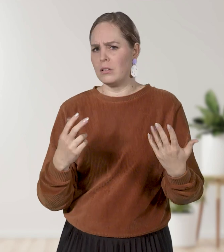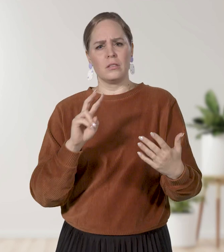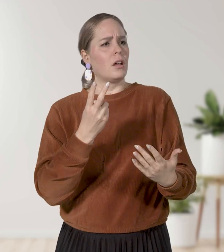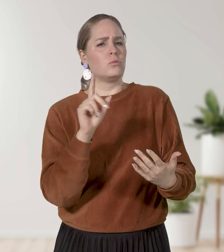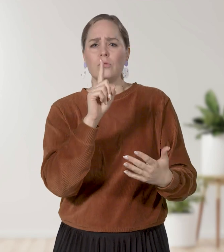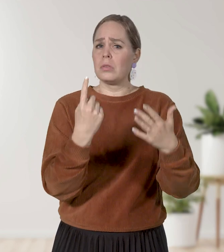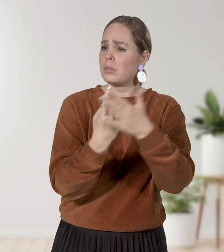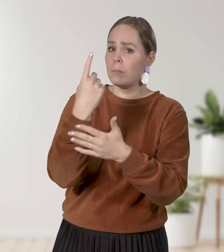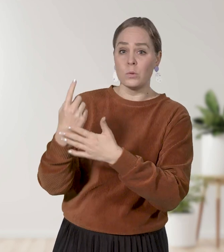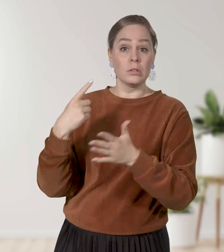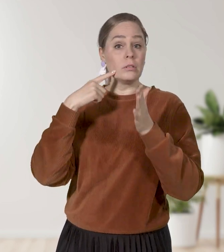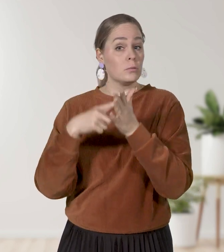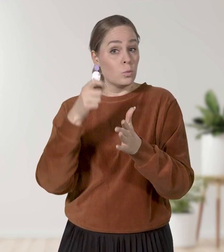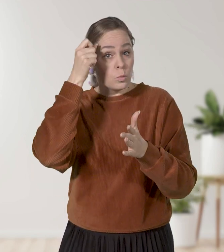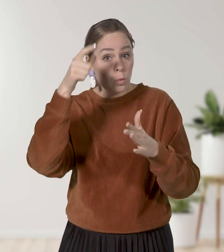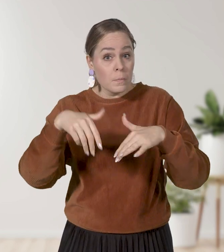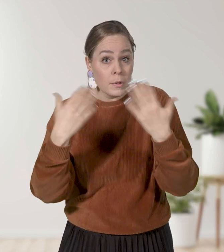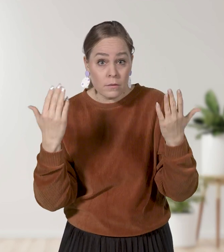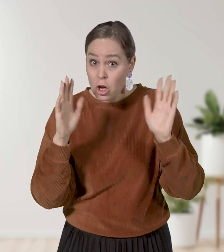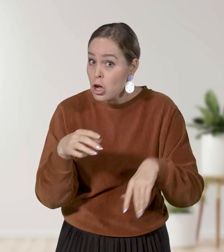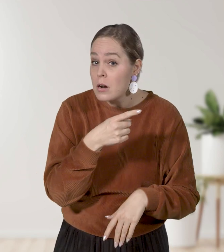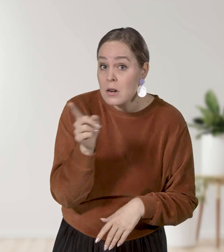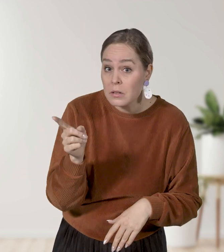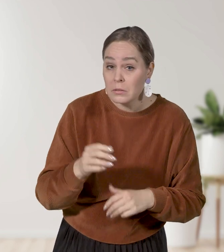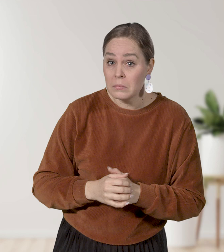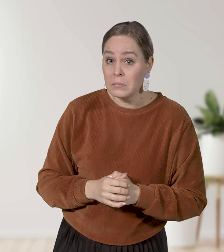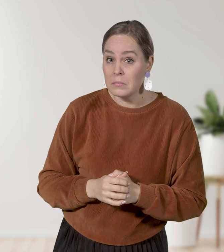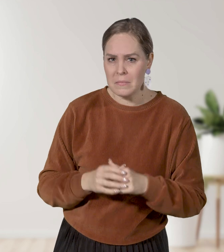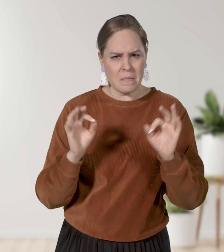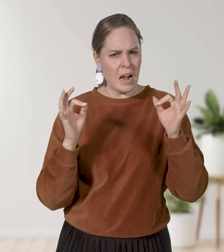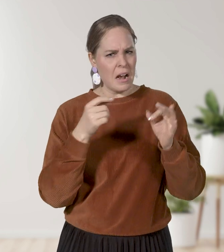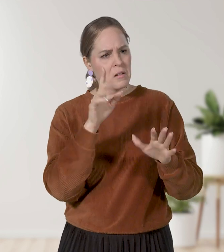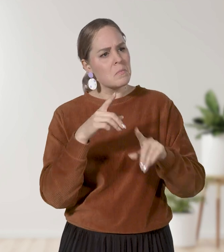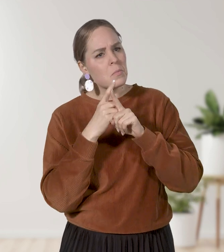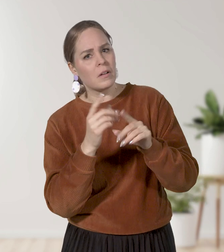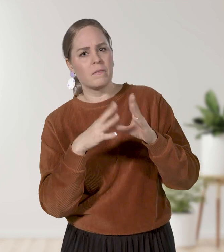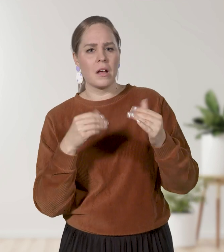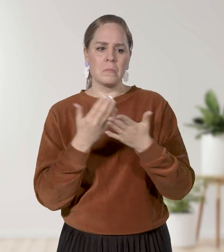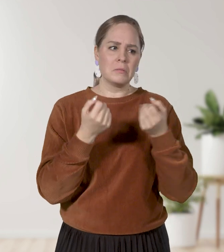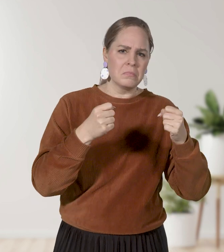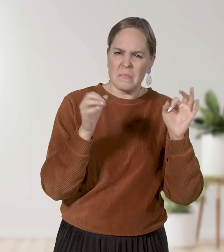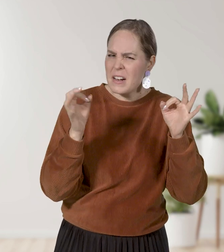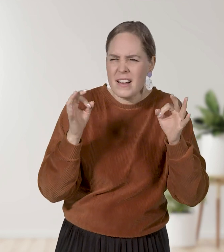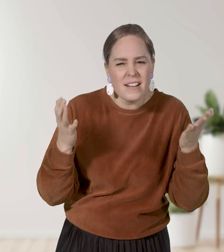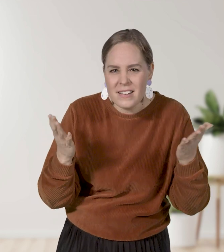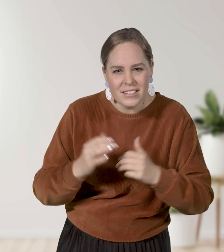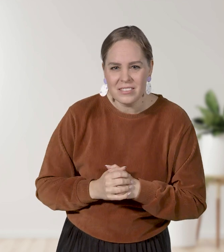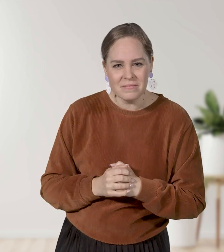tai jossain tapahtumassa kuten kulttuuripäivillä? Millaista on ollut mukana vapaaehtoistoiminnassa?